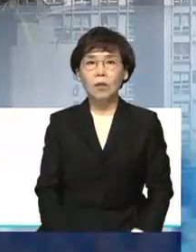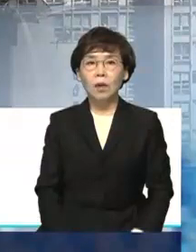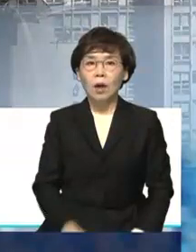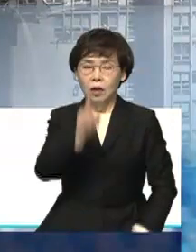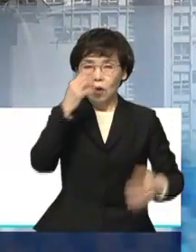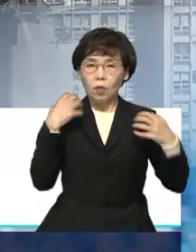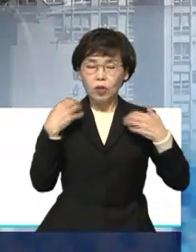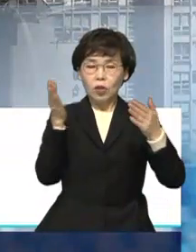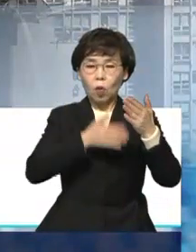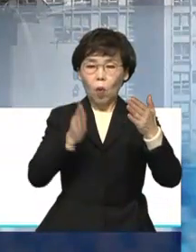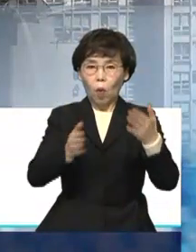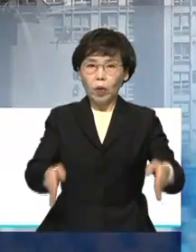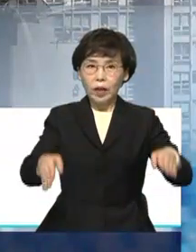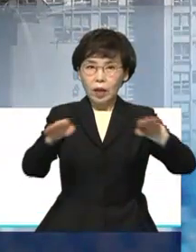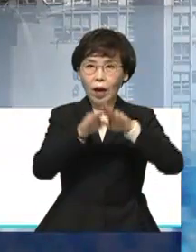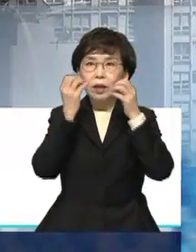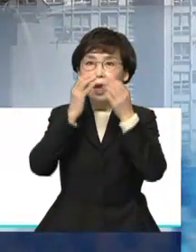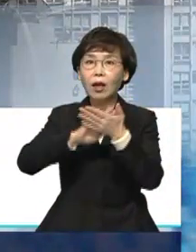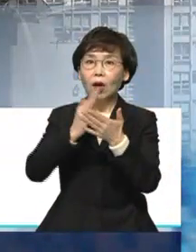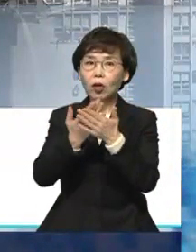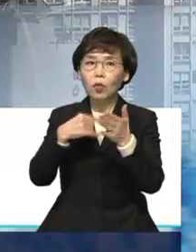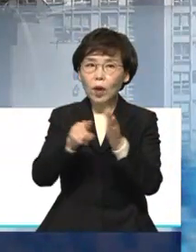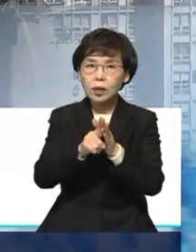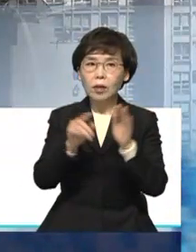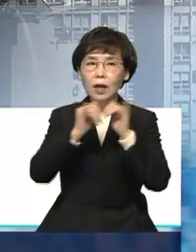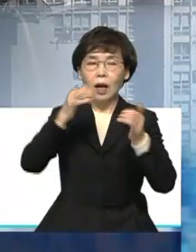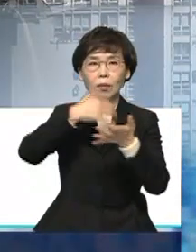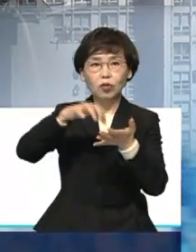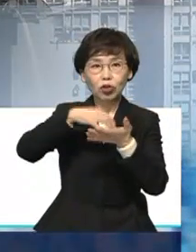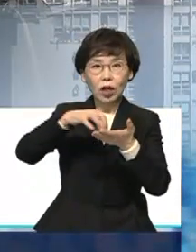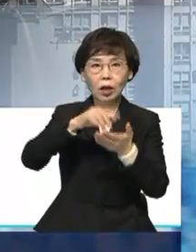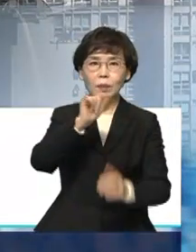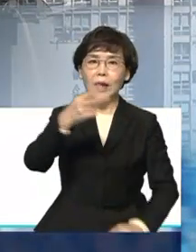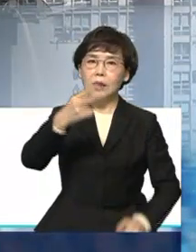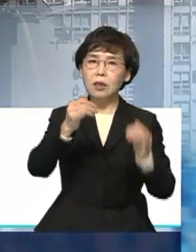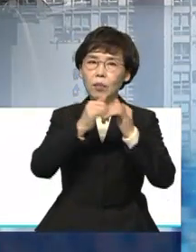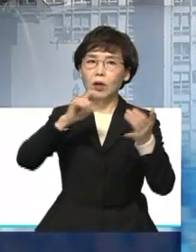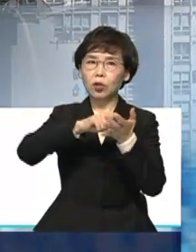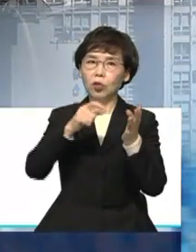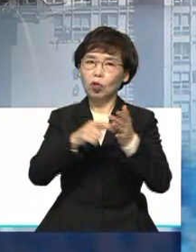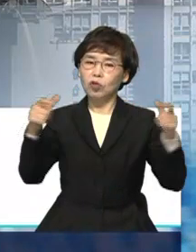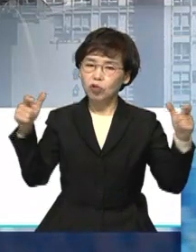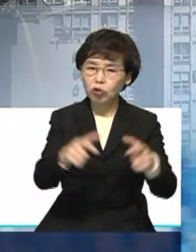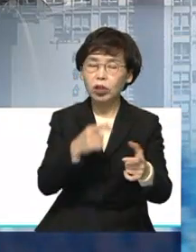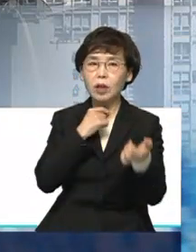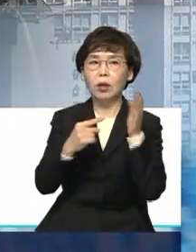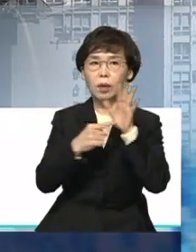정원을 1만 2천 명 이상 구조조정하겠다고 밝혔습니다. 지난 2009년 이후 14년 만의 정원